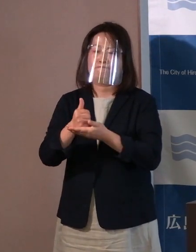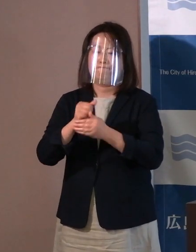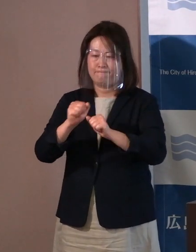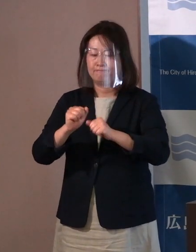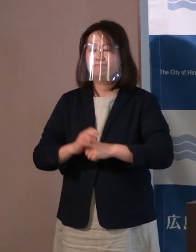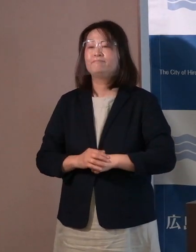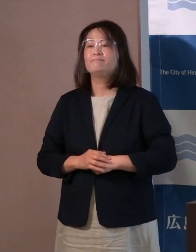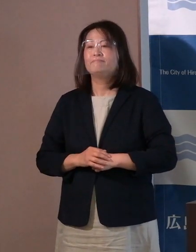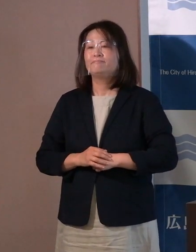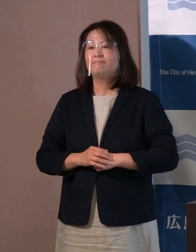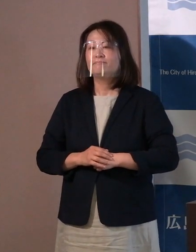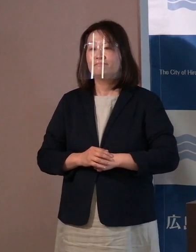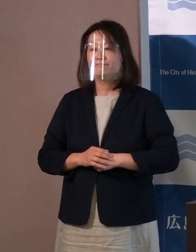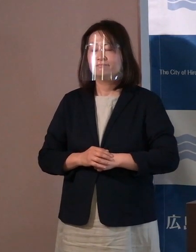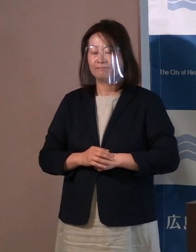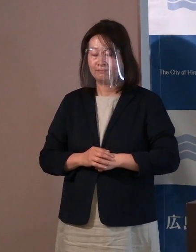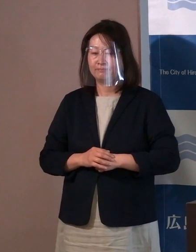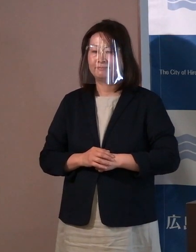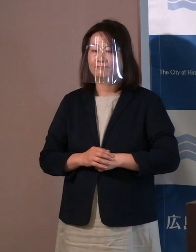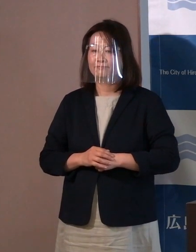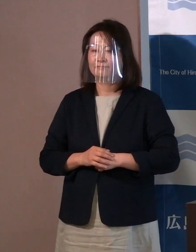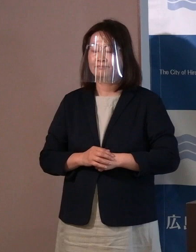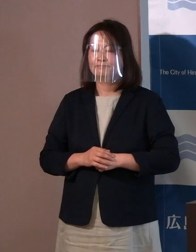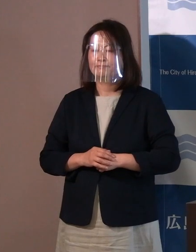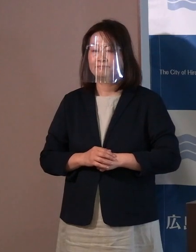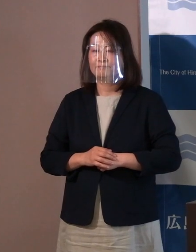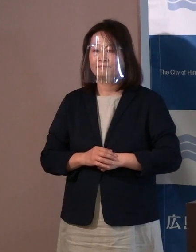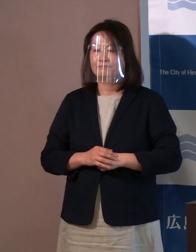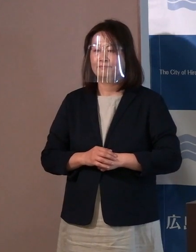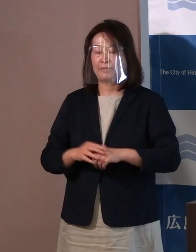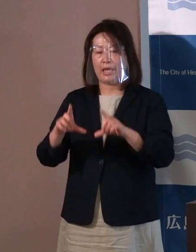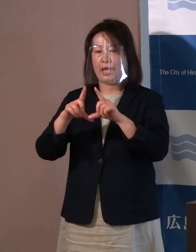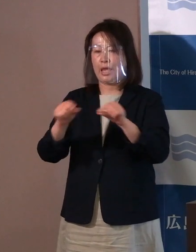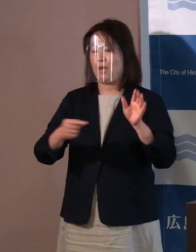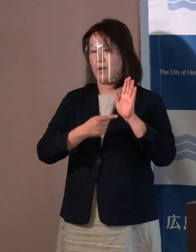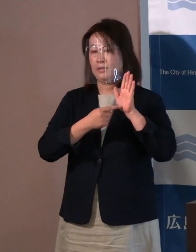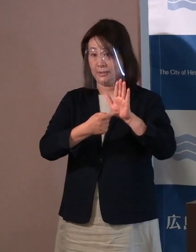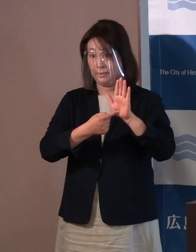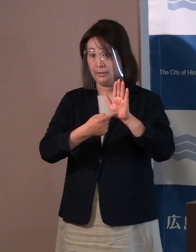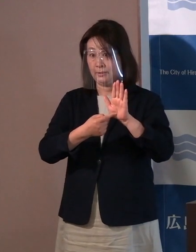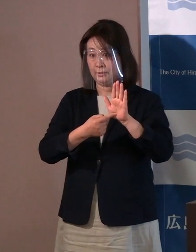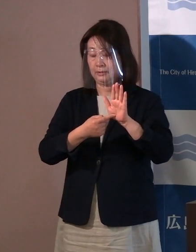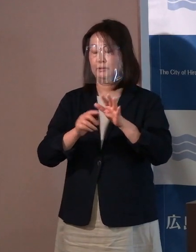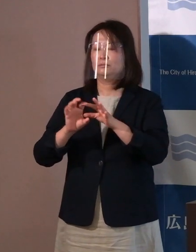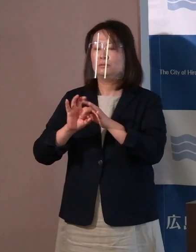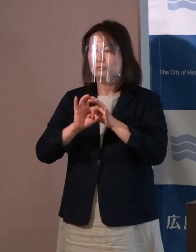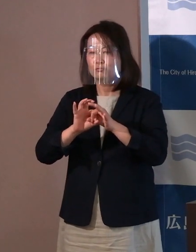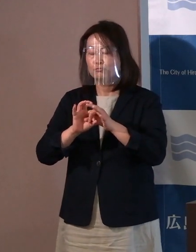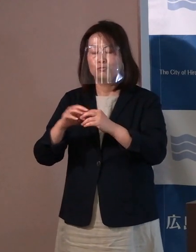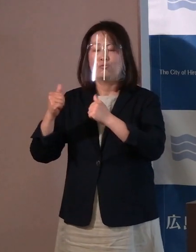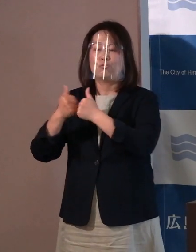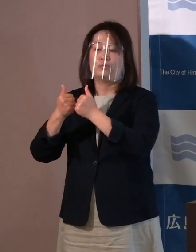そして､それと同時に ｢平和宣言に関する懇談会｣での意見､